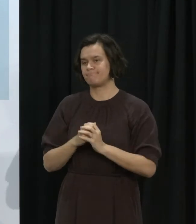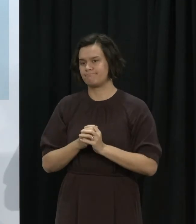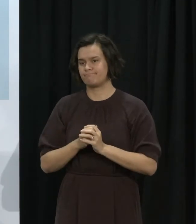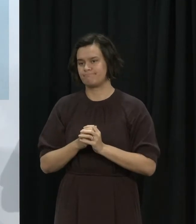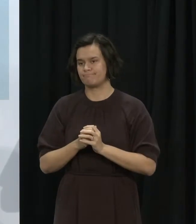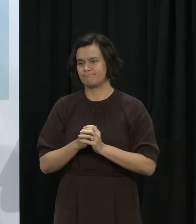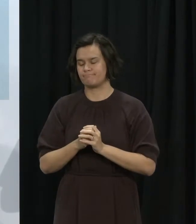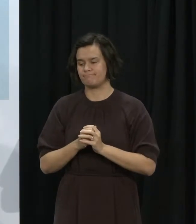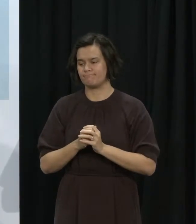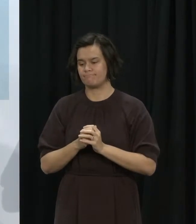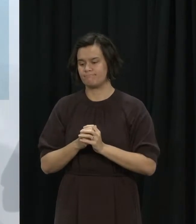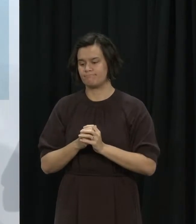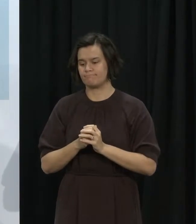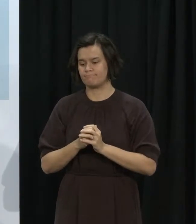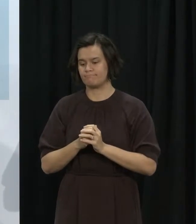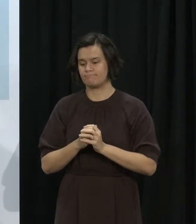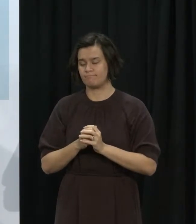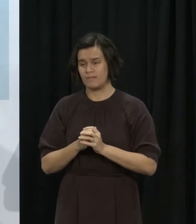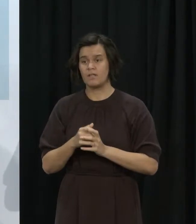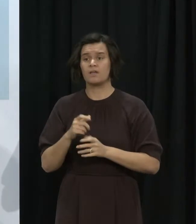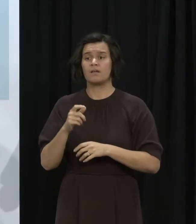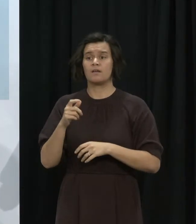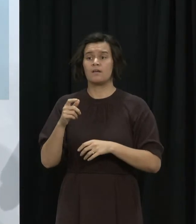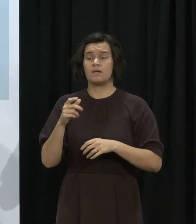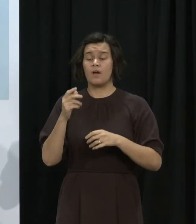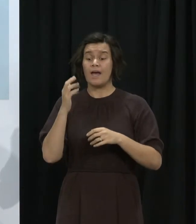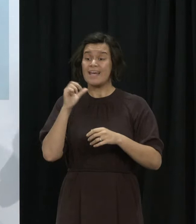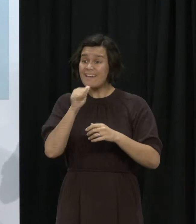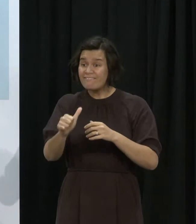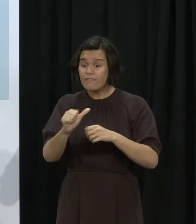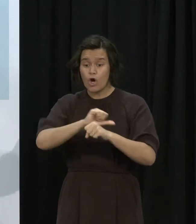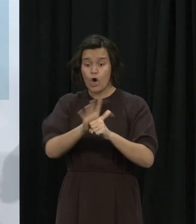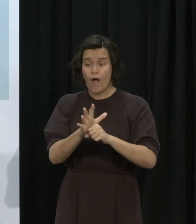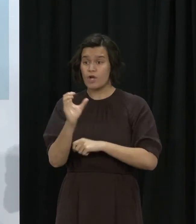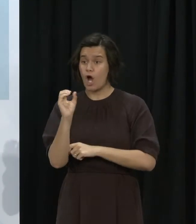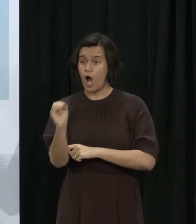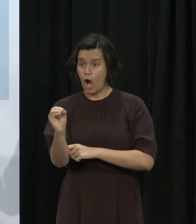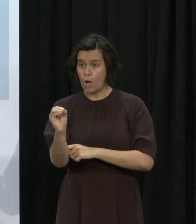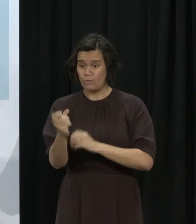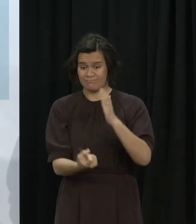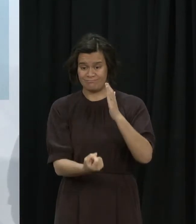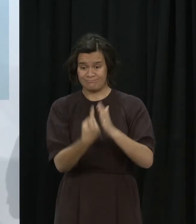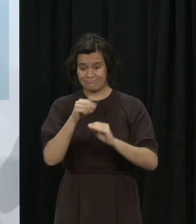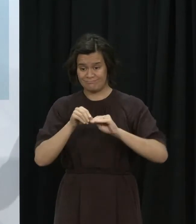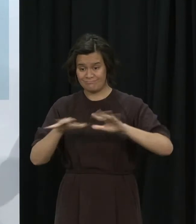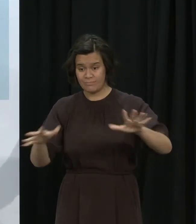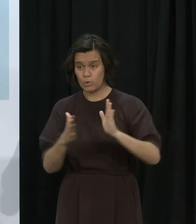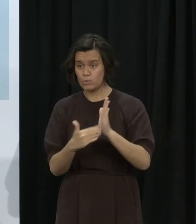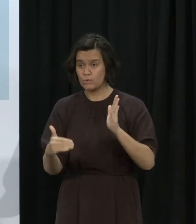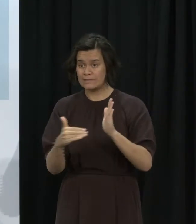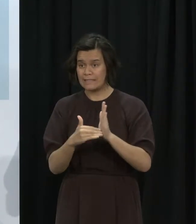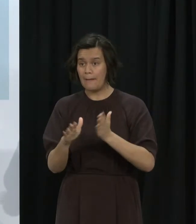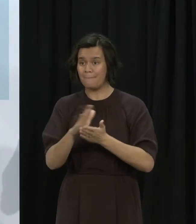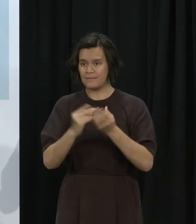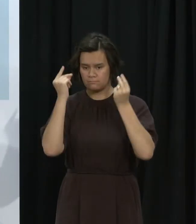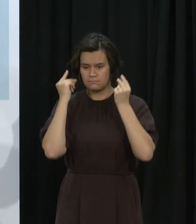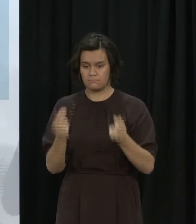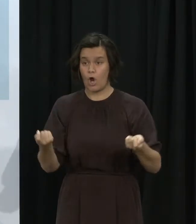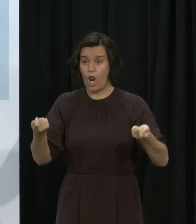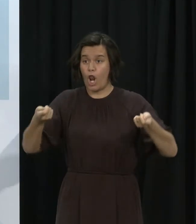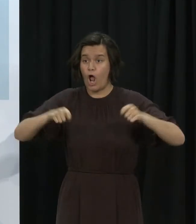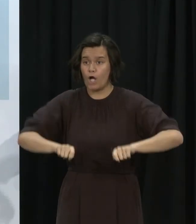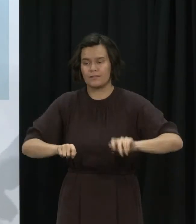ko Andy whakatau tatou i mahia